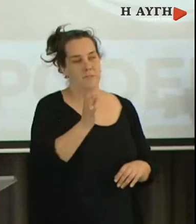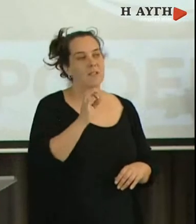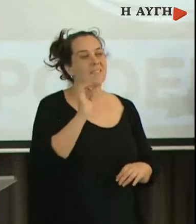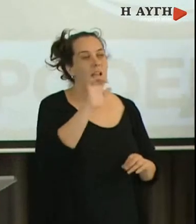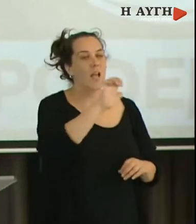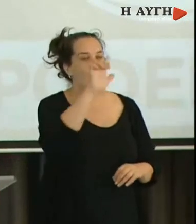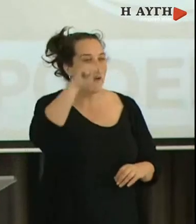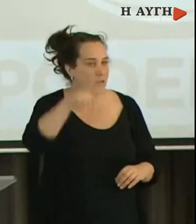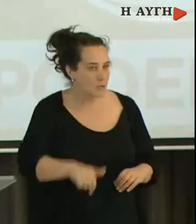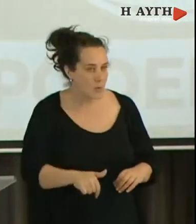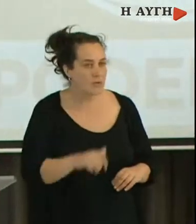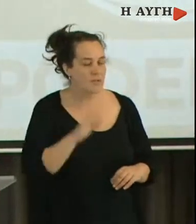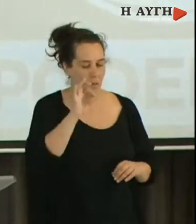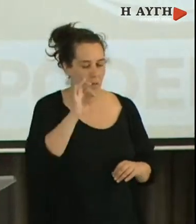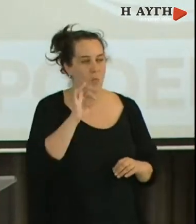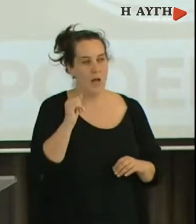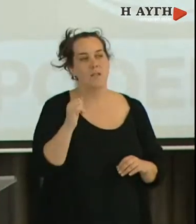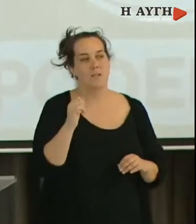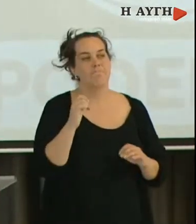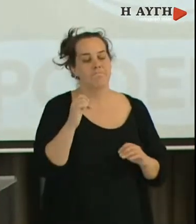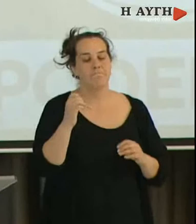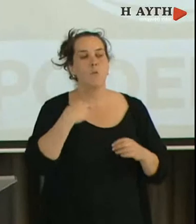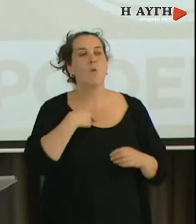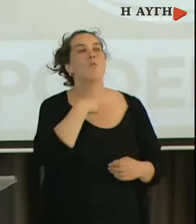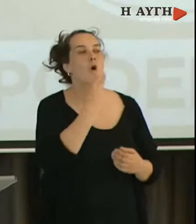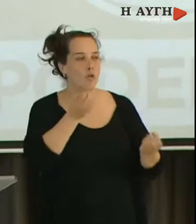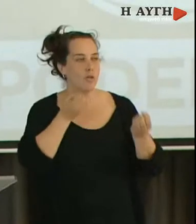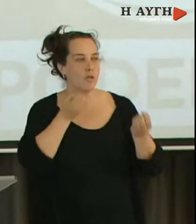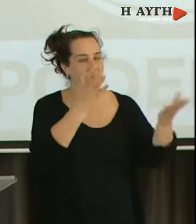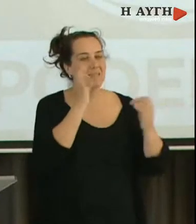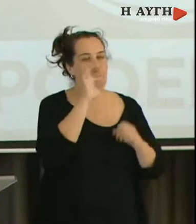llevaremos conjuntamente la postre un conjunto de pueblos y de países qué